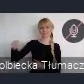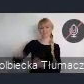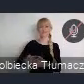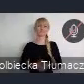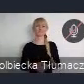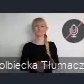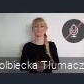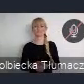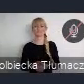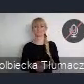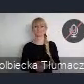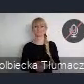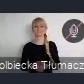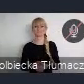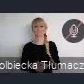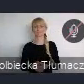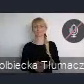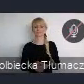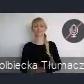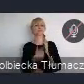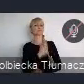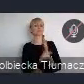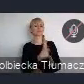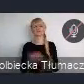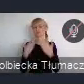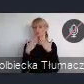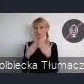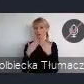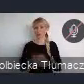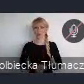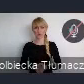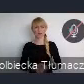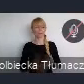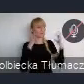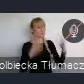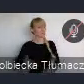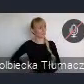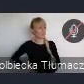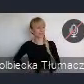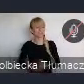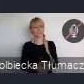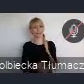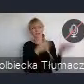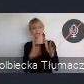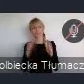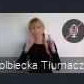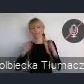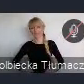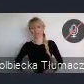Bardzo serdecznie dziękuję Panie Dyrektorze, Pani Minister, wielce Szanowni Państwo.